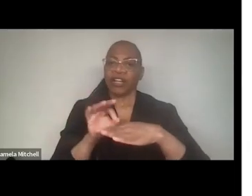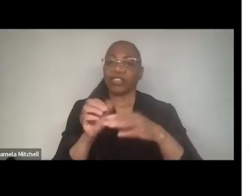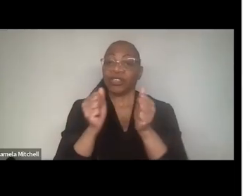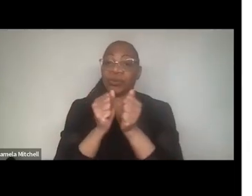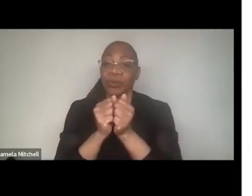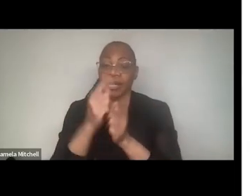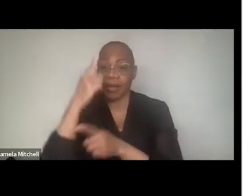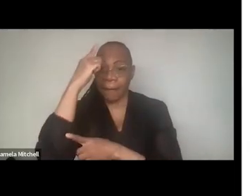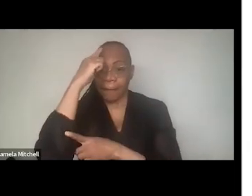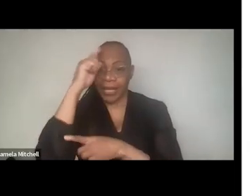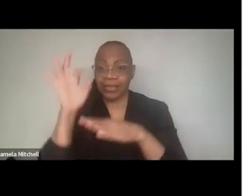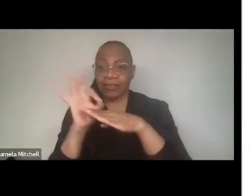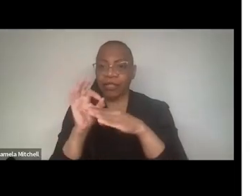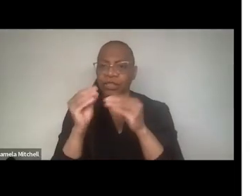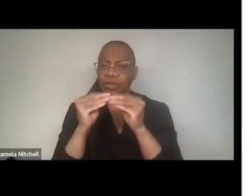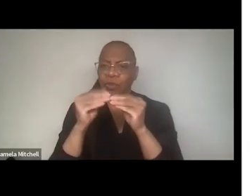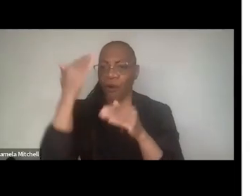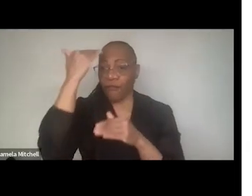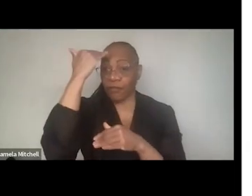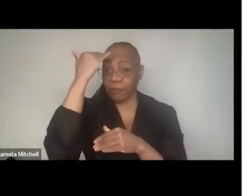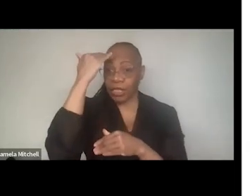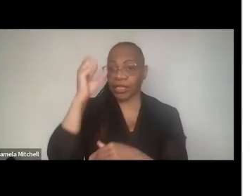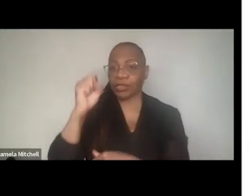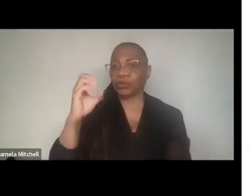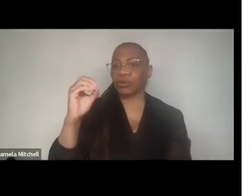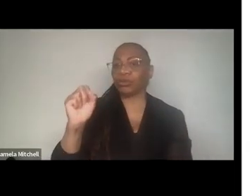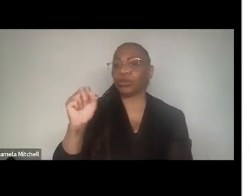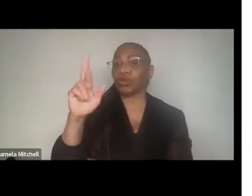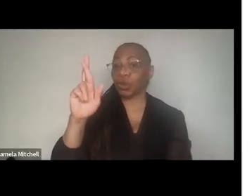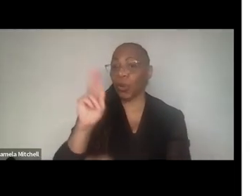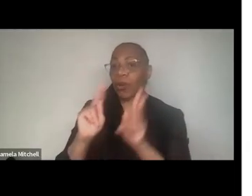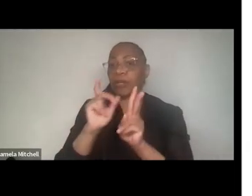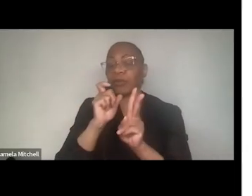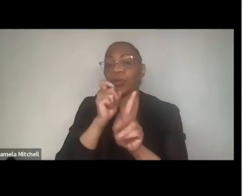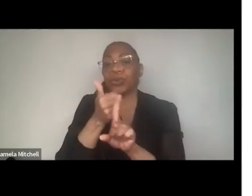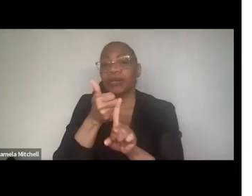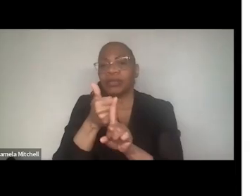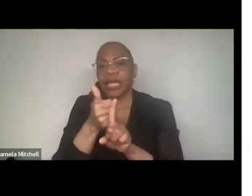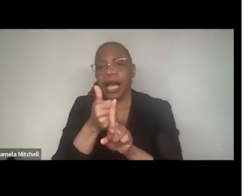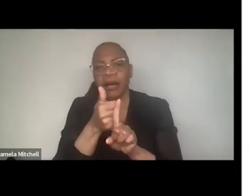Esto va a ser mucho más familiar para la gente de SOAR, ya que es mucho de lo que observan al ver diagnósticos de salud mental,